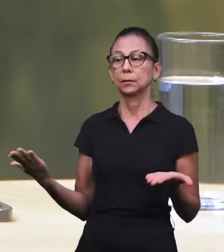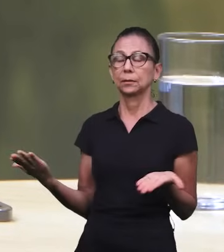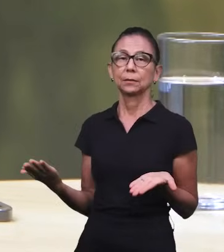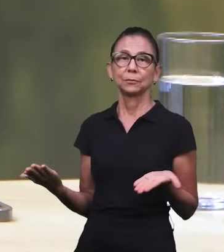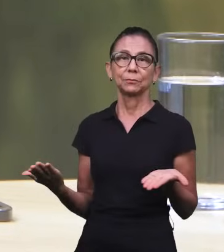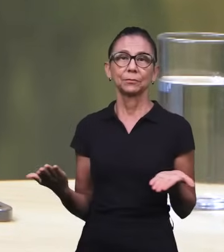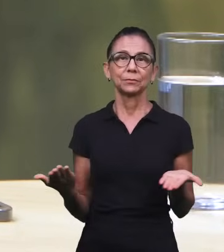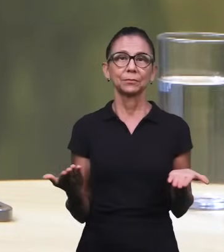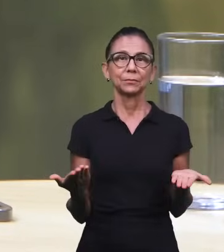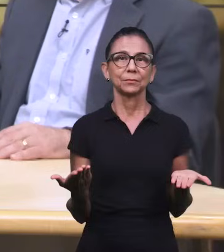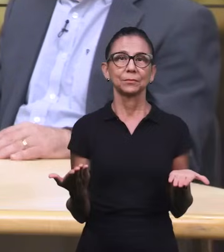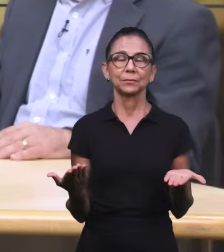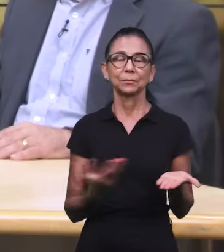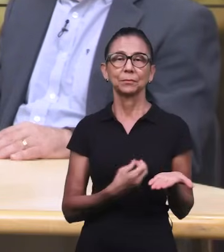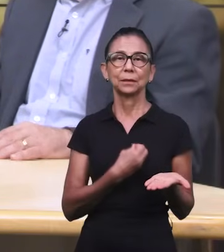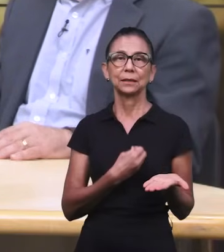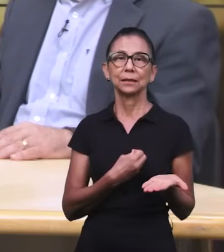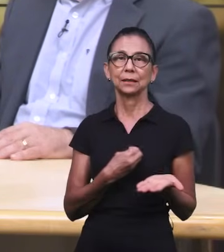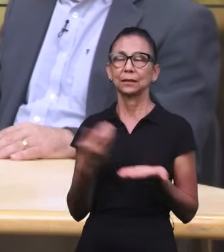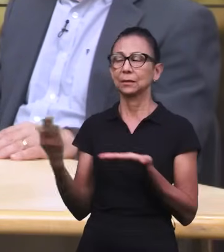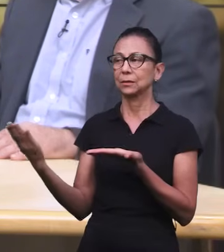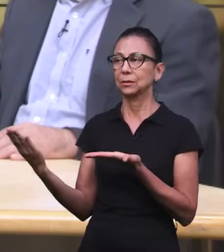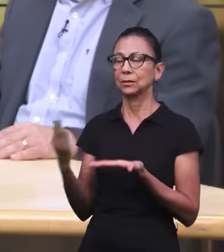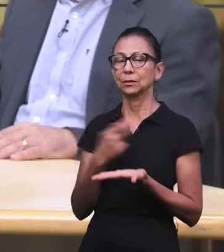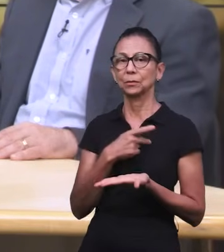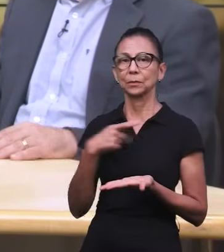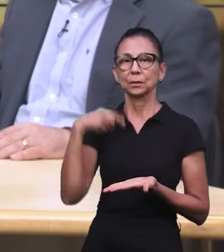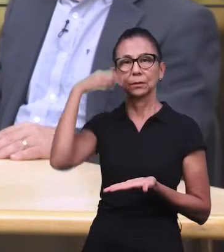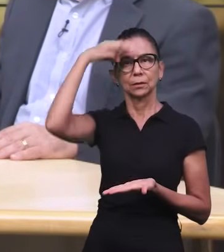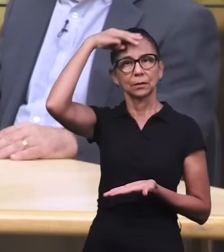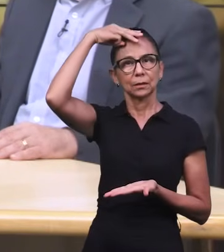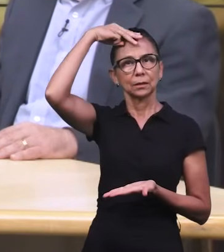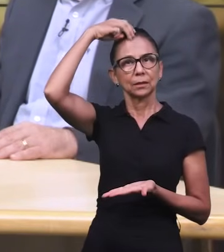presente conosco o pastor Alexandre Alexandre Brasil está aqui conosco Pastor Alexandre a